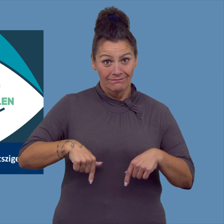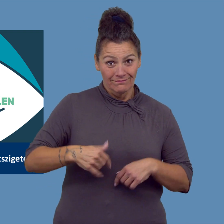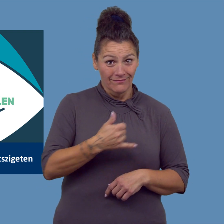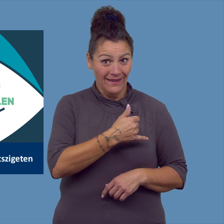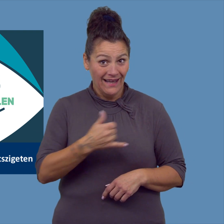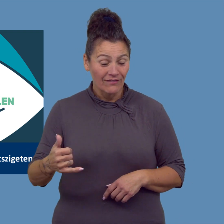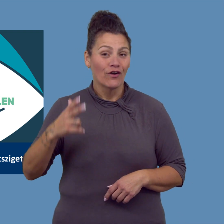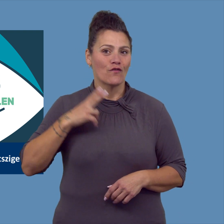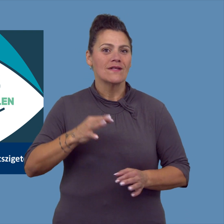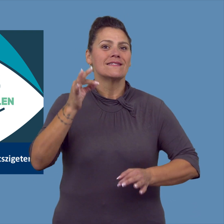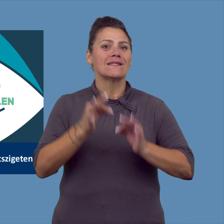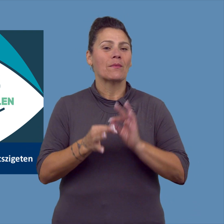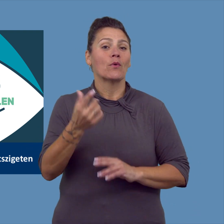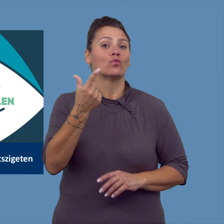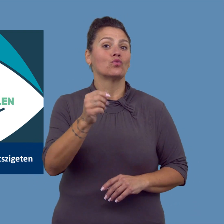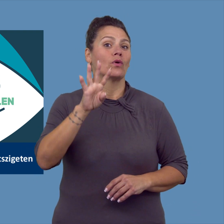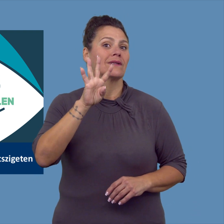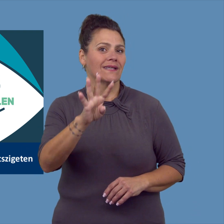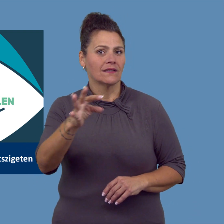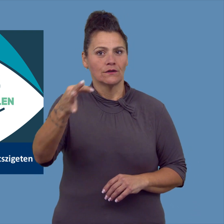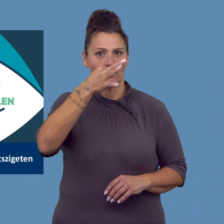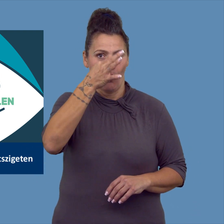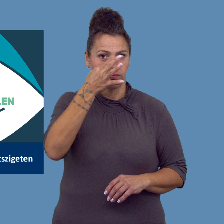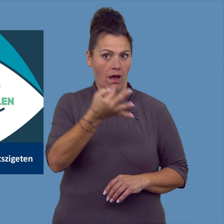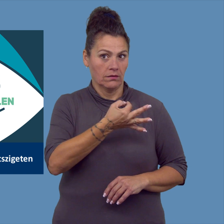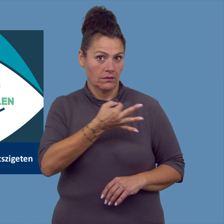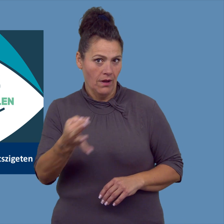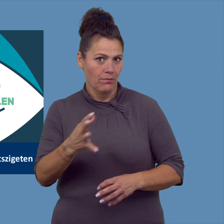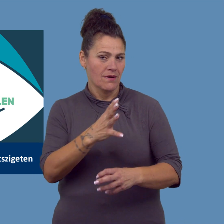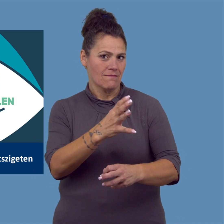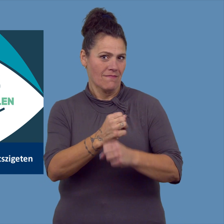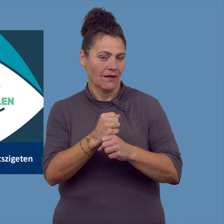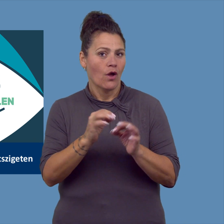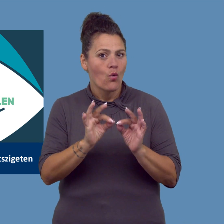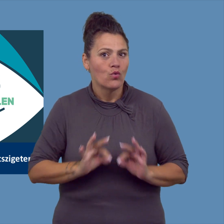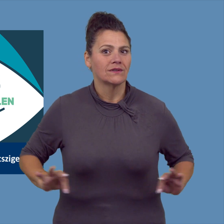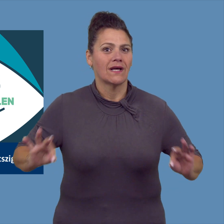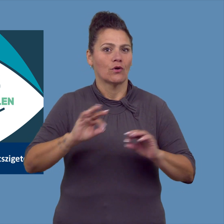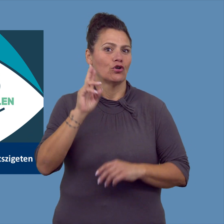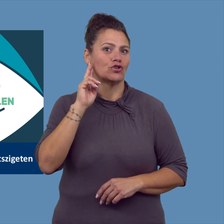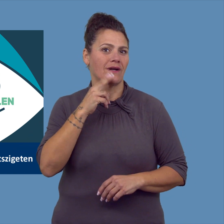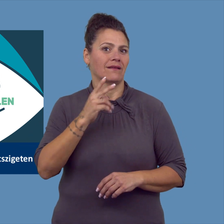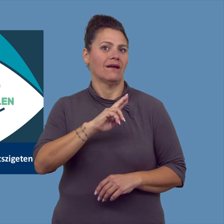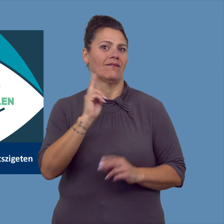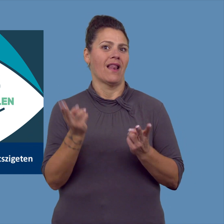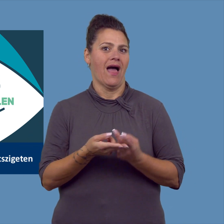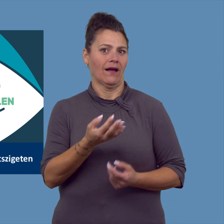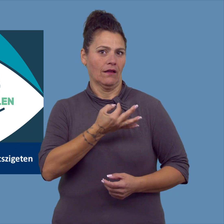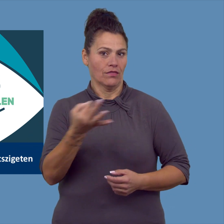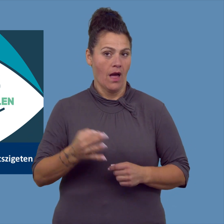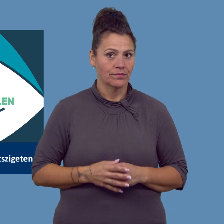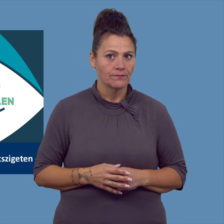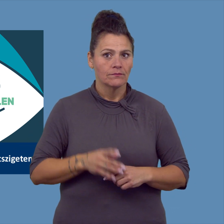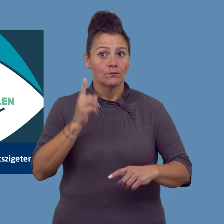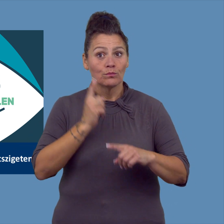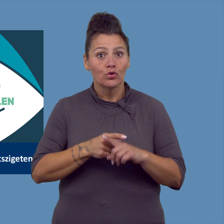Ebben az évben szeptember 24-én szombaton tartották meg az országos siketek világnapját